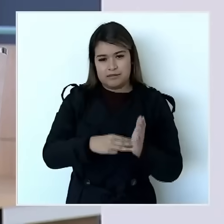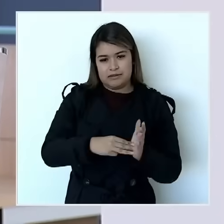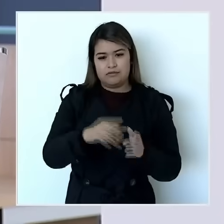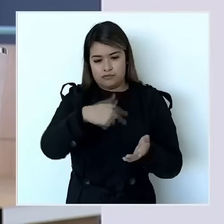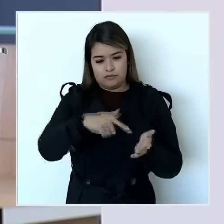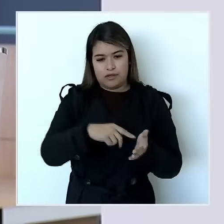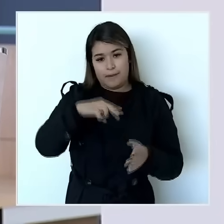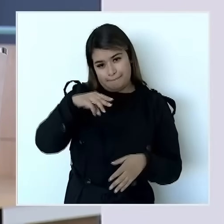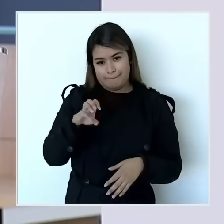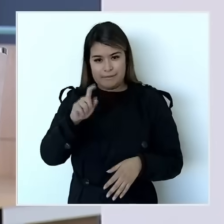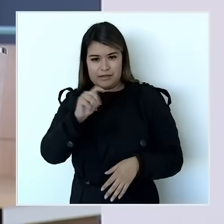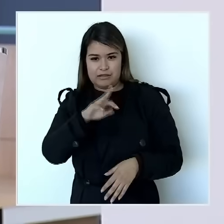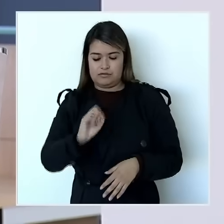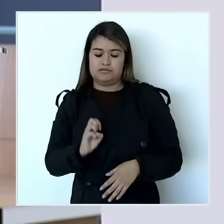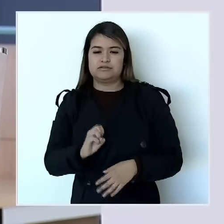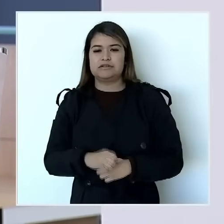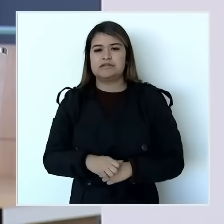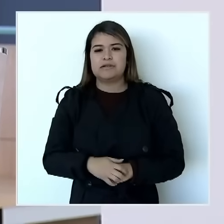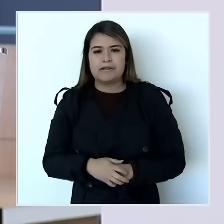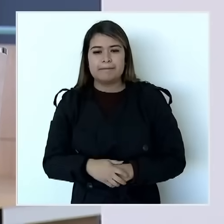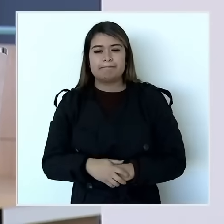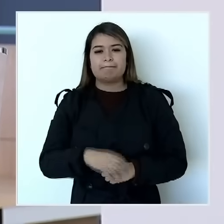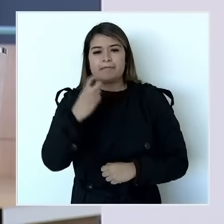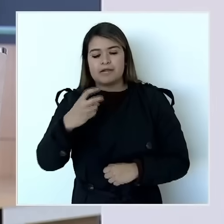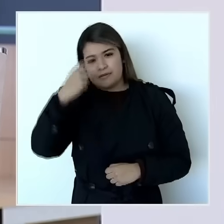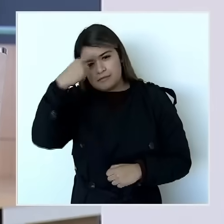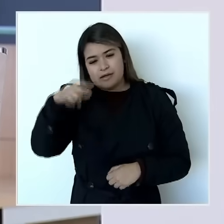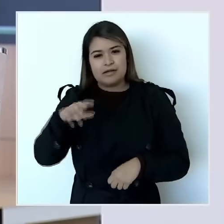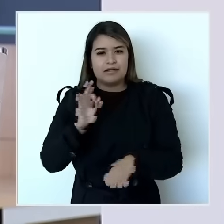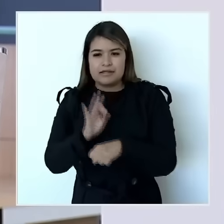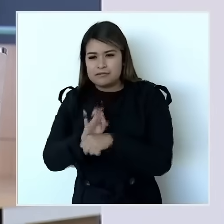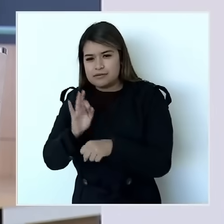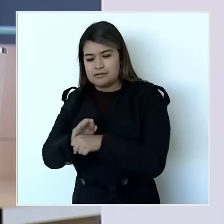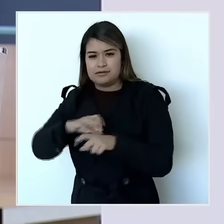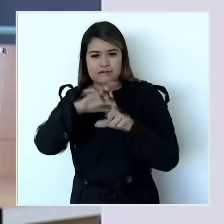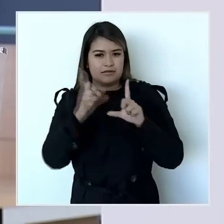cuya edificación estuvo a cargo de la Secretaría de la Defensa Nacional, a la que expreso un